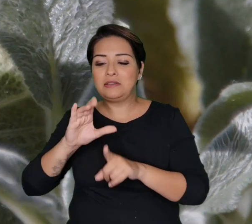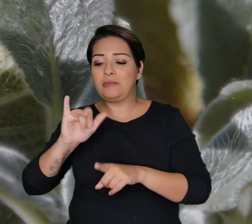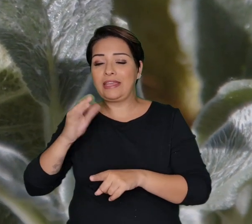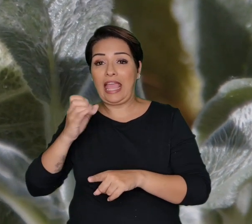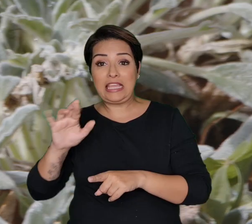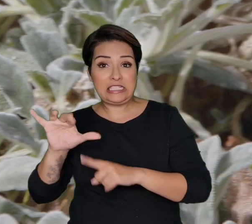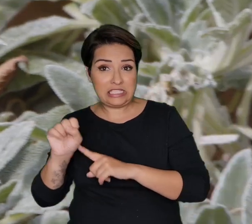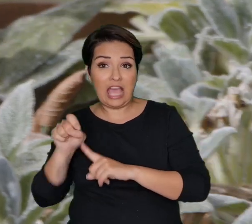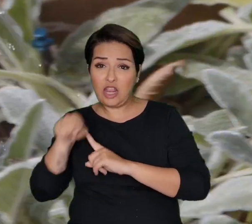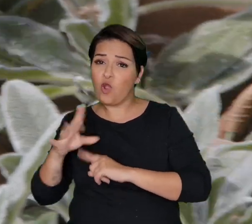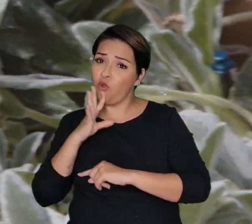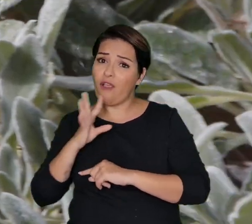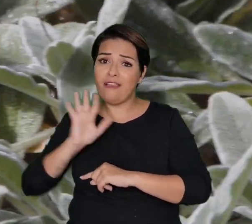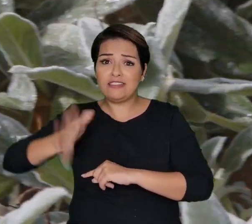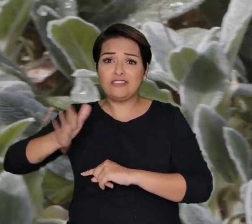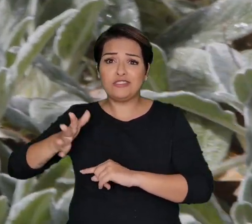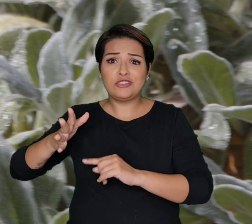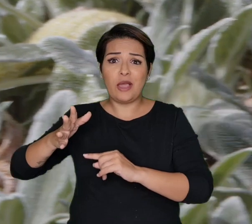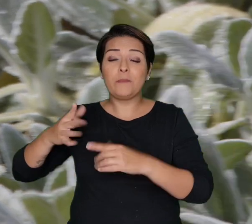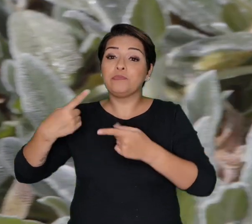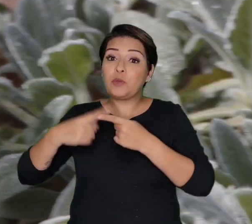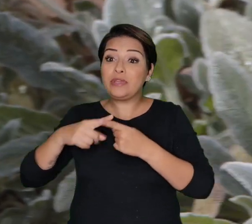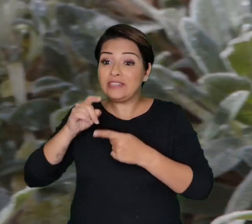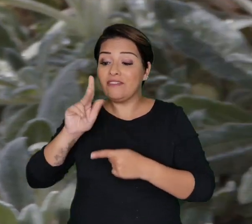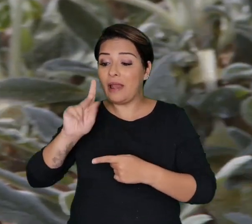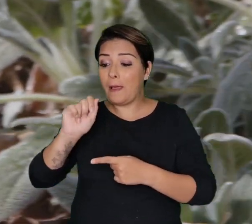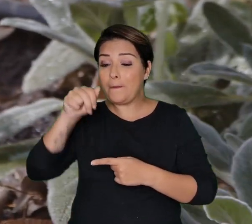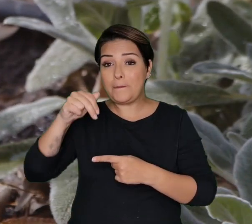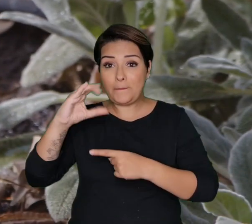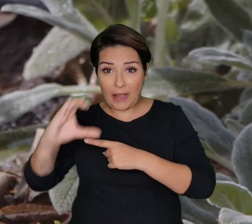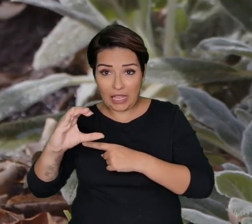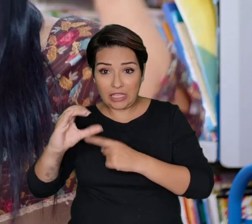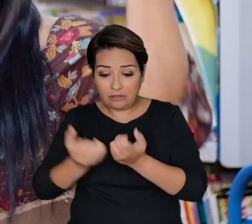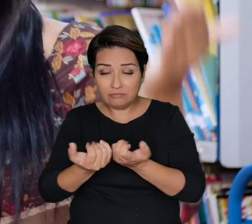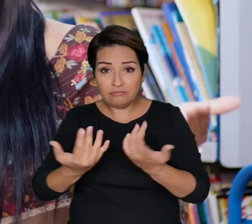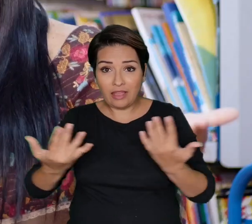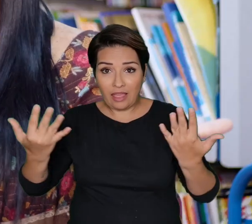É importante tratar disso porque quando você fala dessas PANCs, você vai falar da história desses povos também.